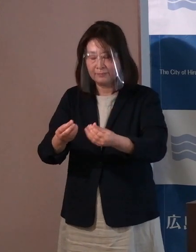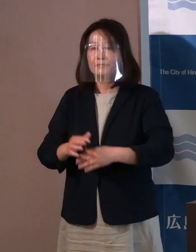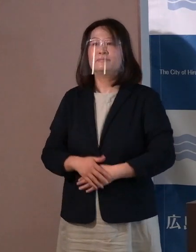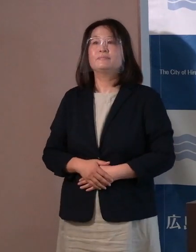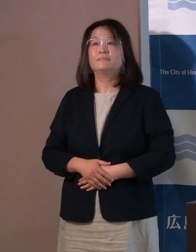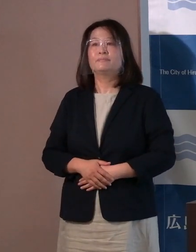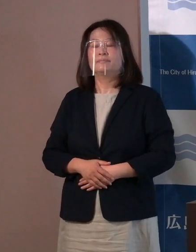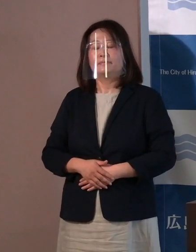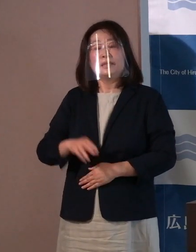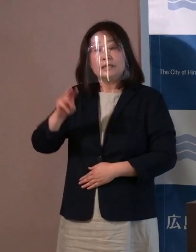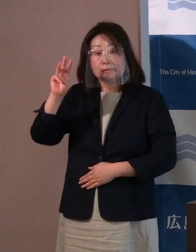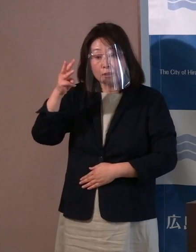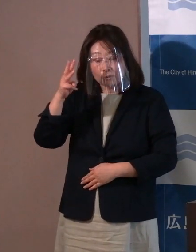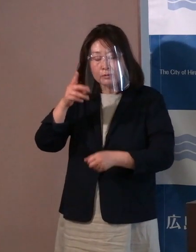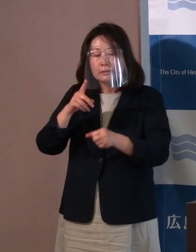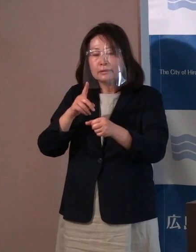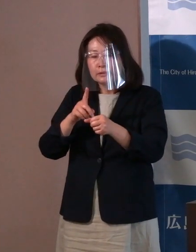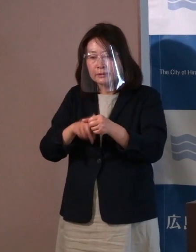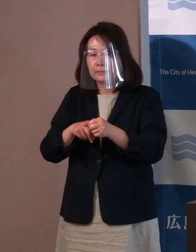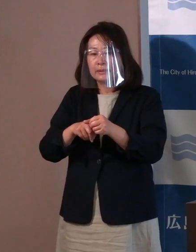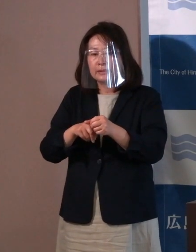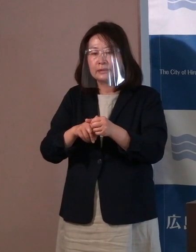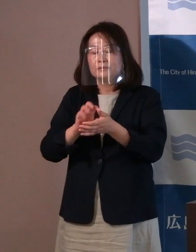なお､参考資料として､引用いたしました